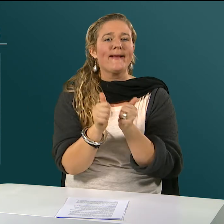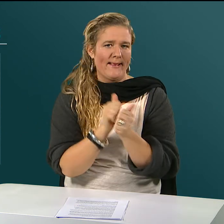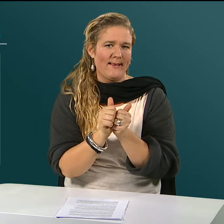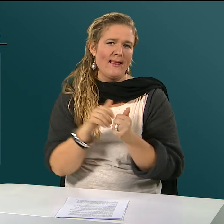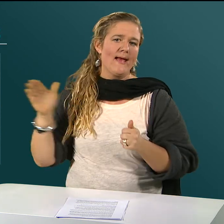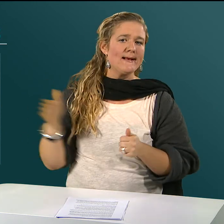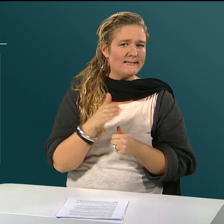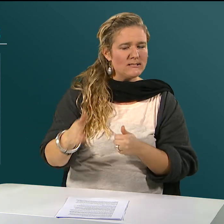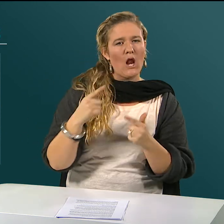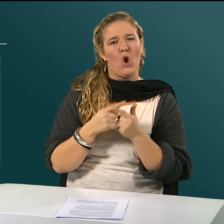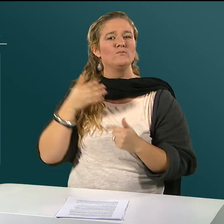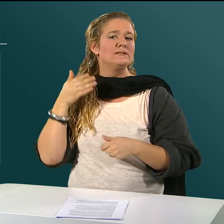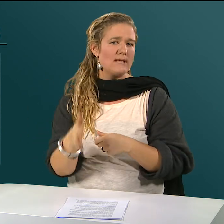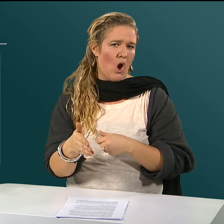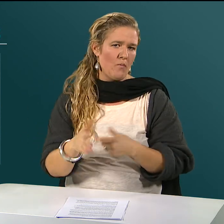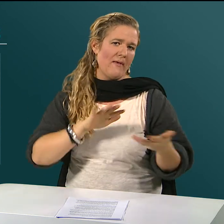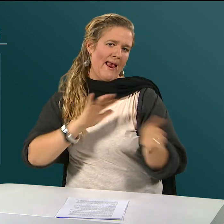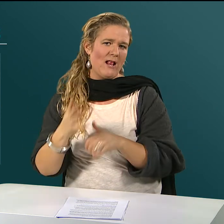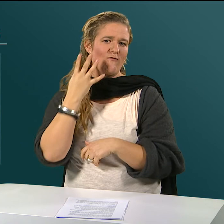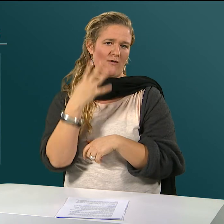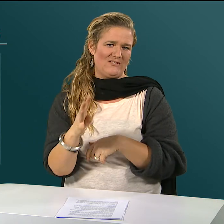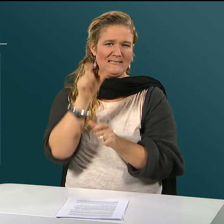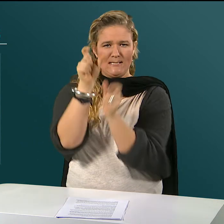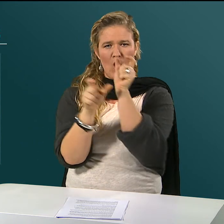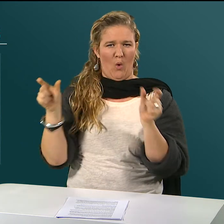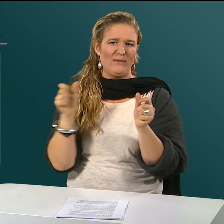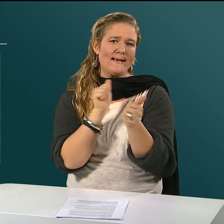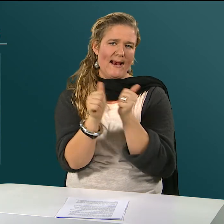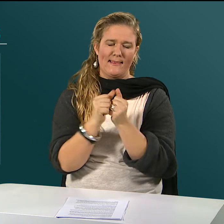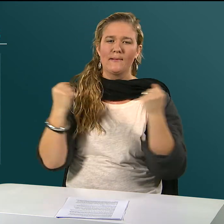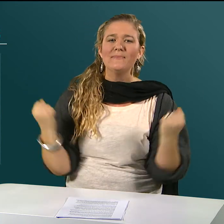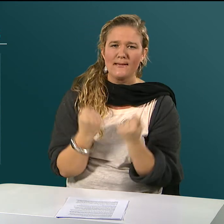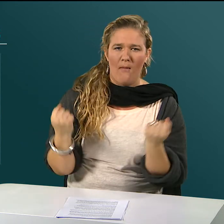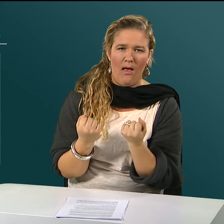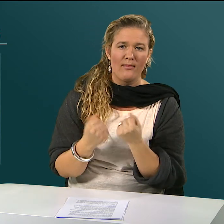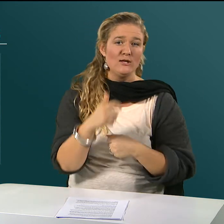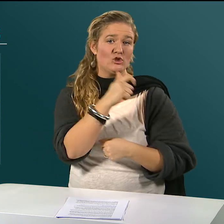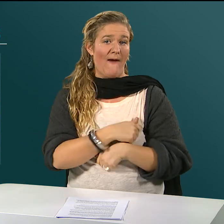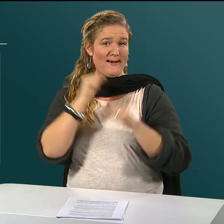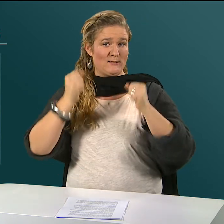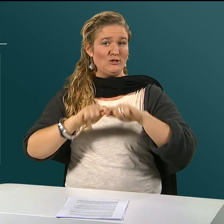Zwei Disziplinen, Riesenslalom und Slalom wurden durchgeführt. 40 Rennfahrer waren am Start.